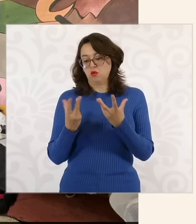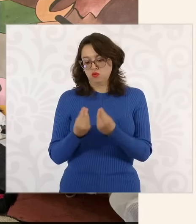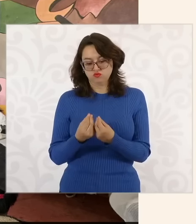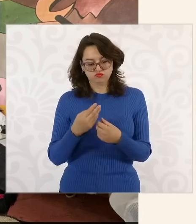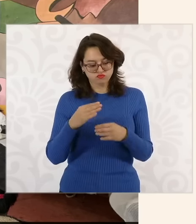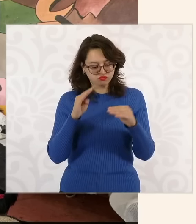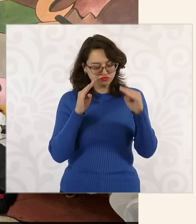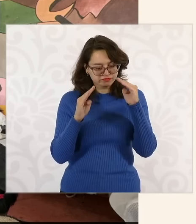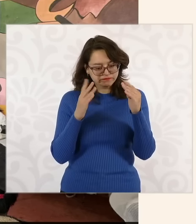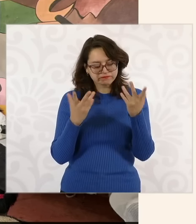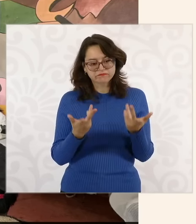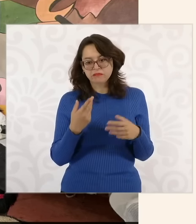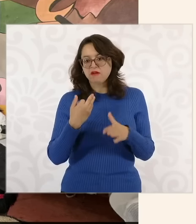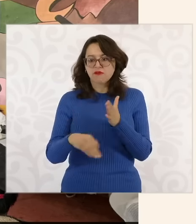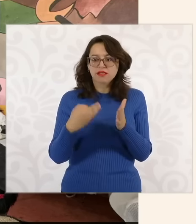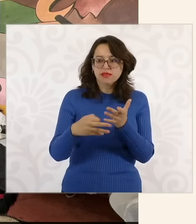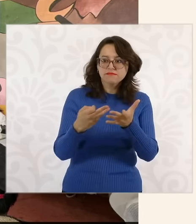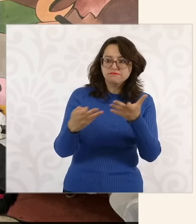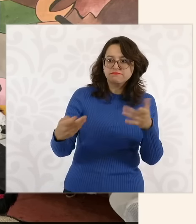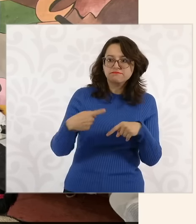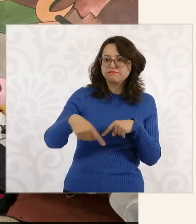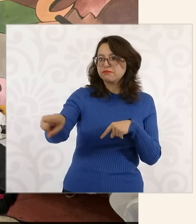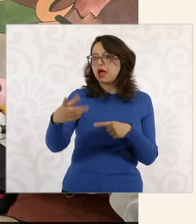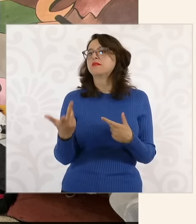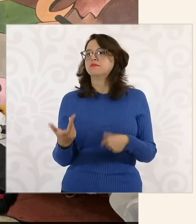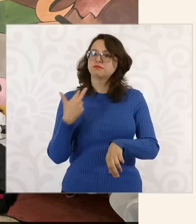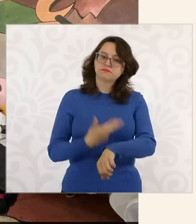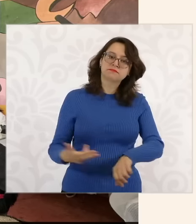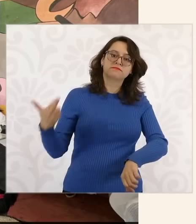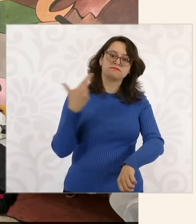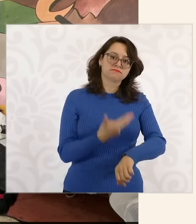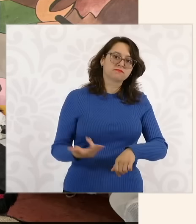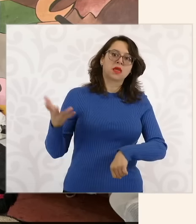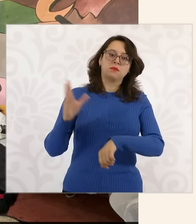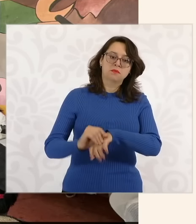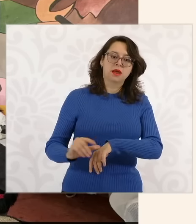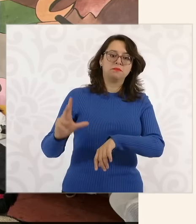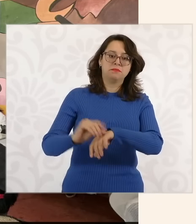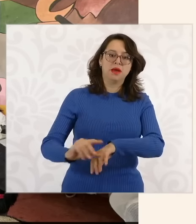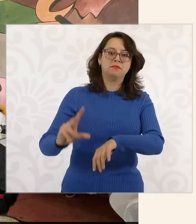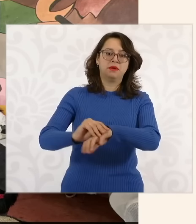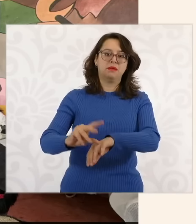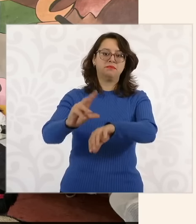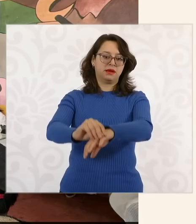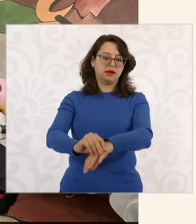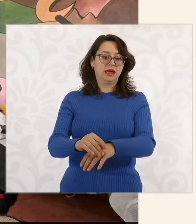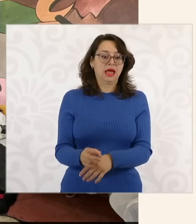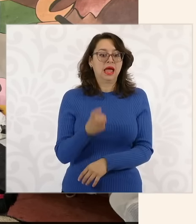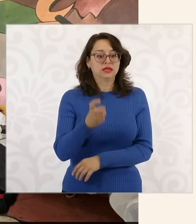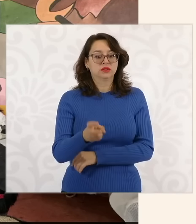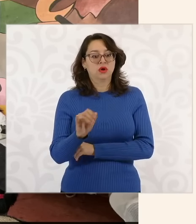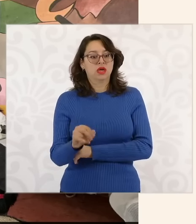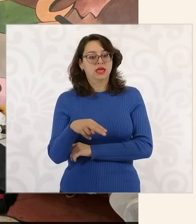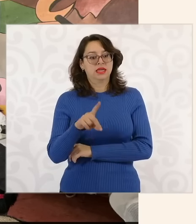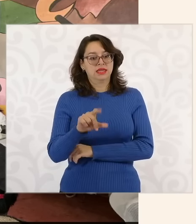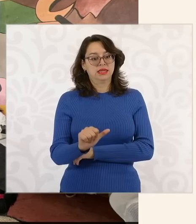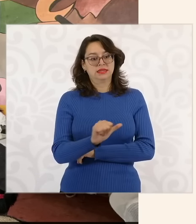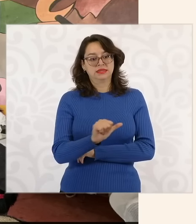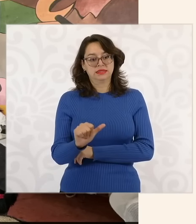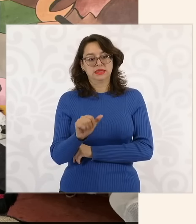derecho de vía y nos apoyamos también endavin para justamente tener los avalúos conforme lo marca la